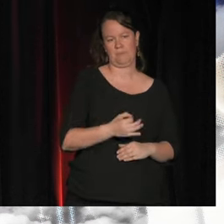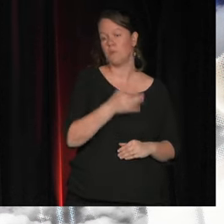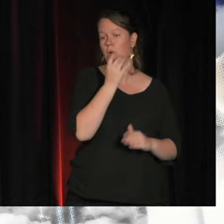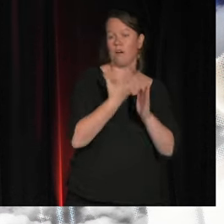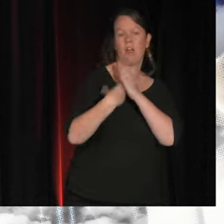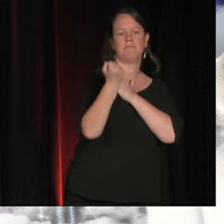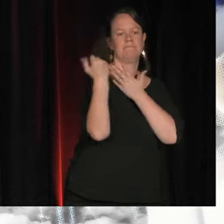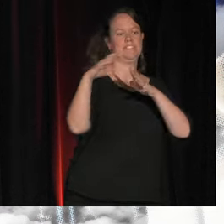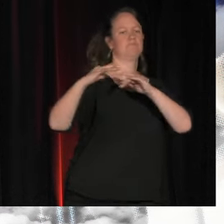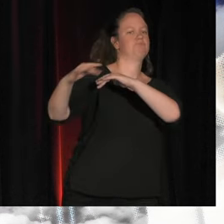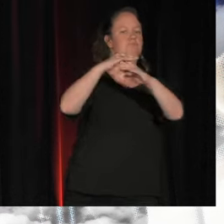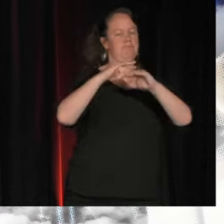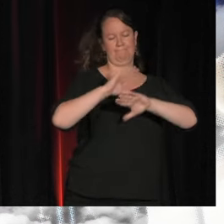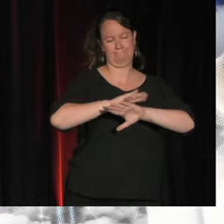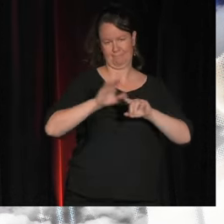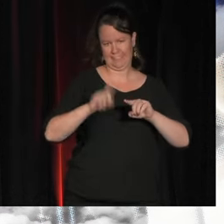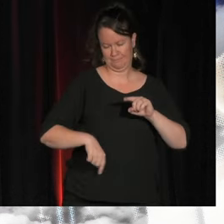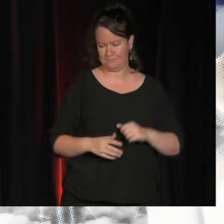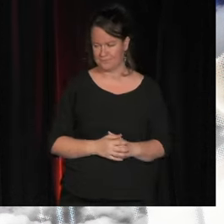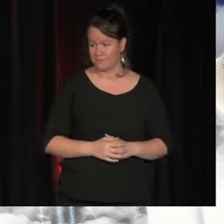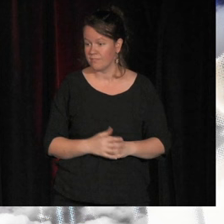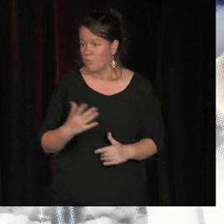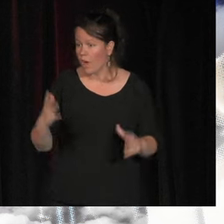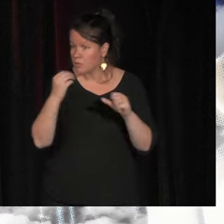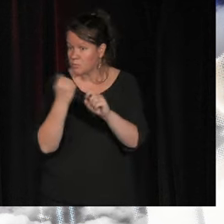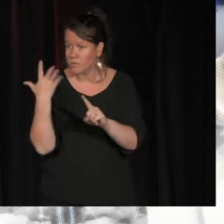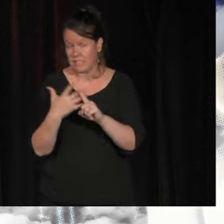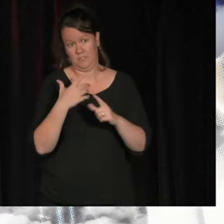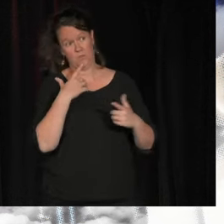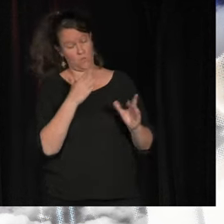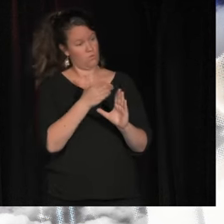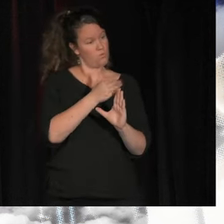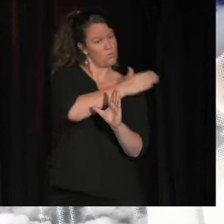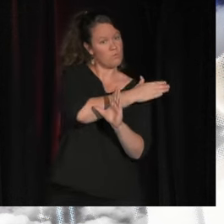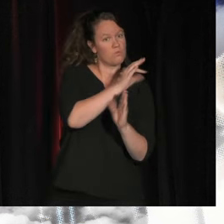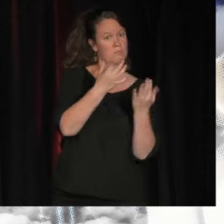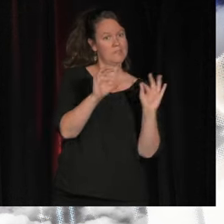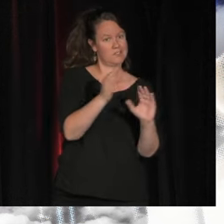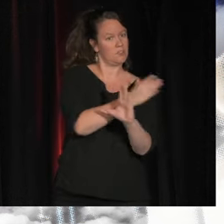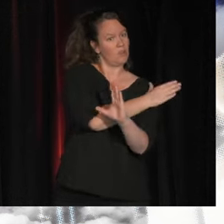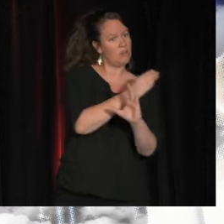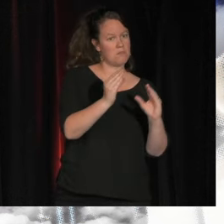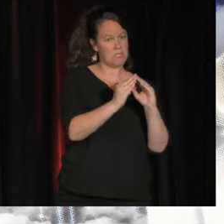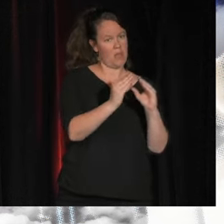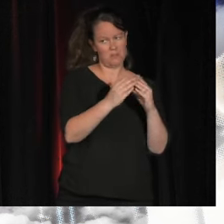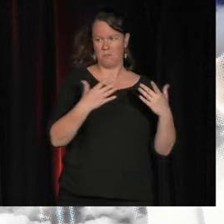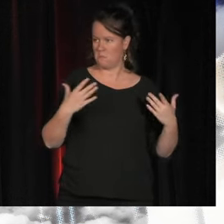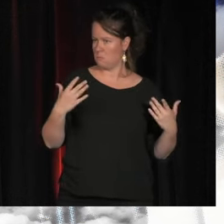Voilà pour le petit résumé. En gros, ça se passe très bien. La première moitié de la décennie 2010, ils roulent un petit peu sur… Ils marchent sur l'eau.